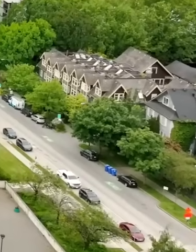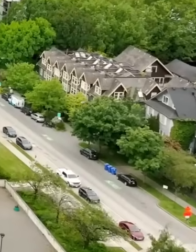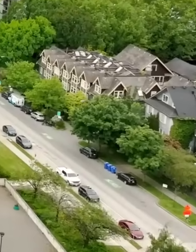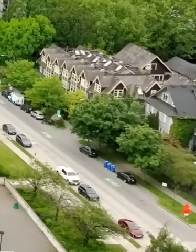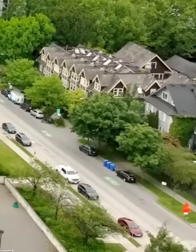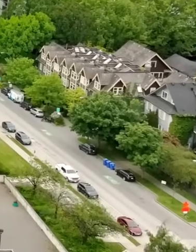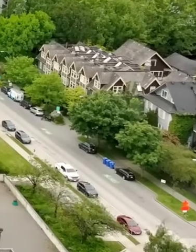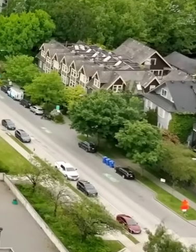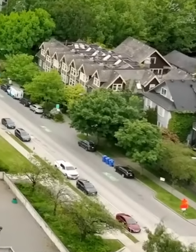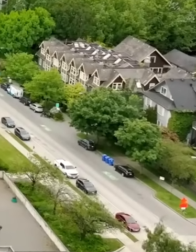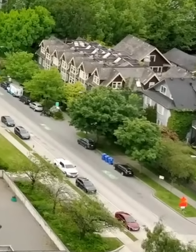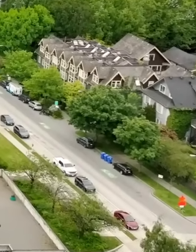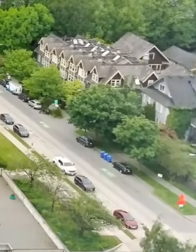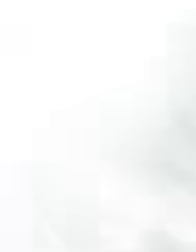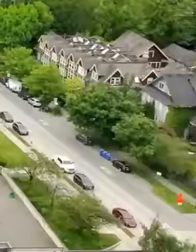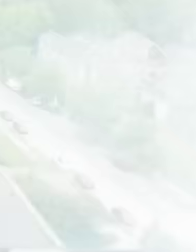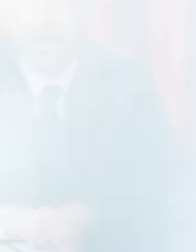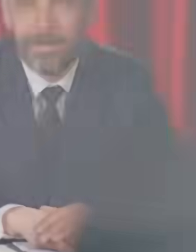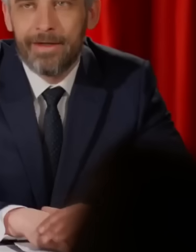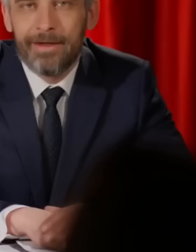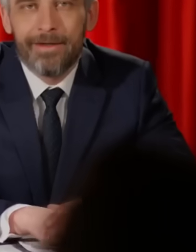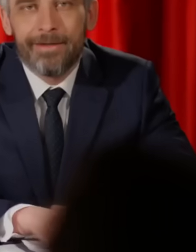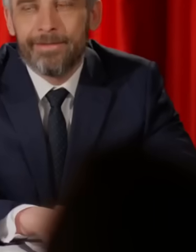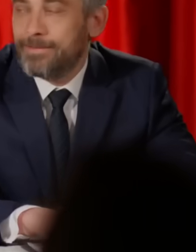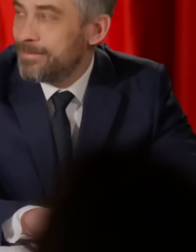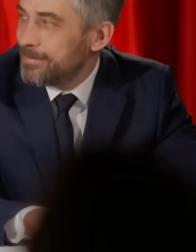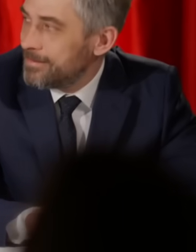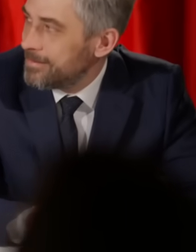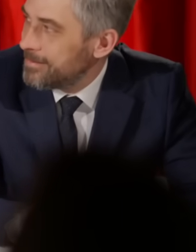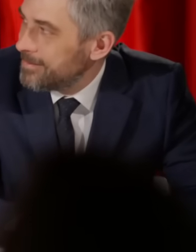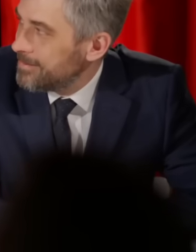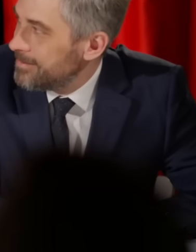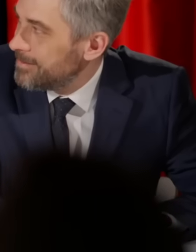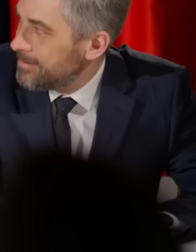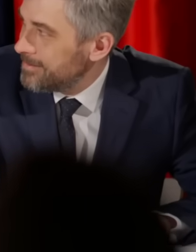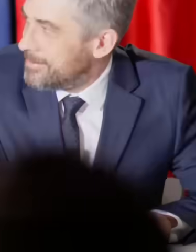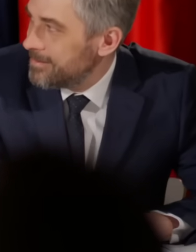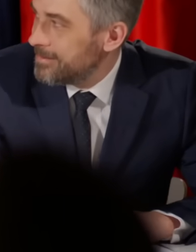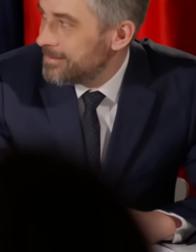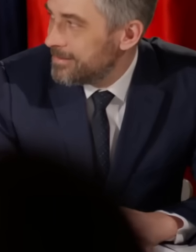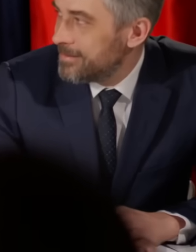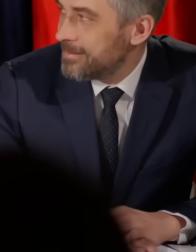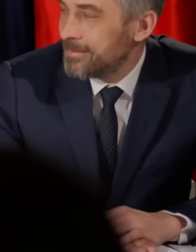de la cumbre del G7 que se llevará a cabo en Cananasquis en la provincia de Alberta